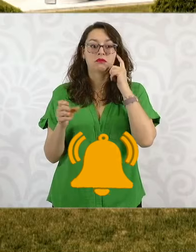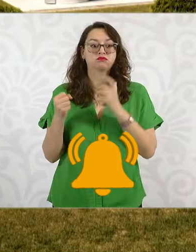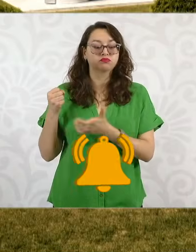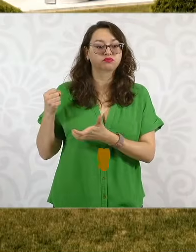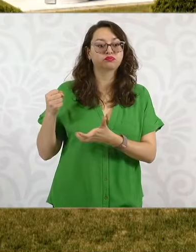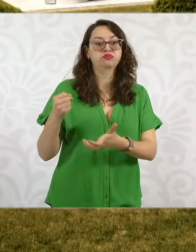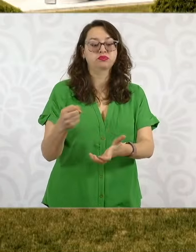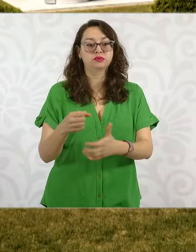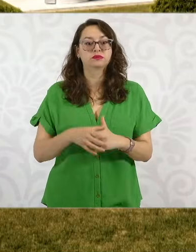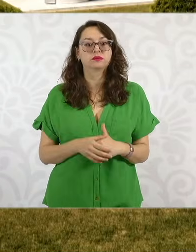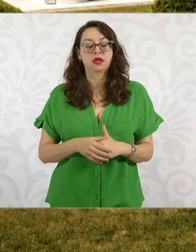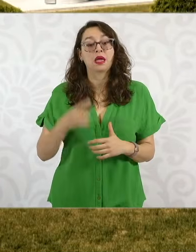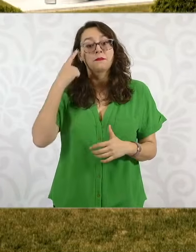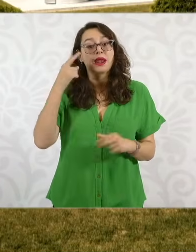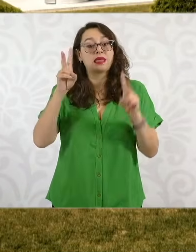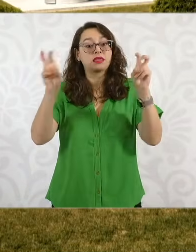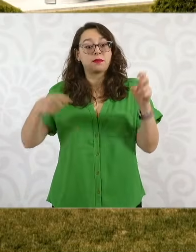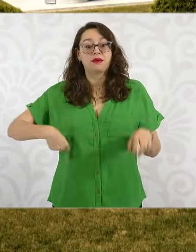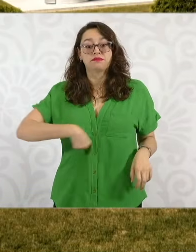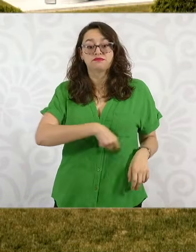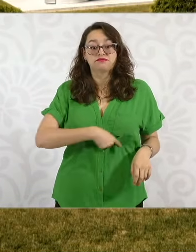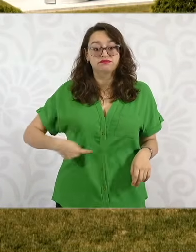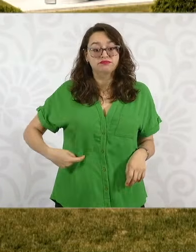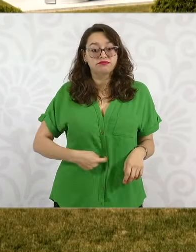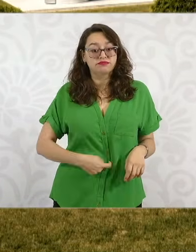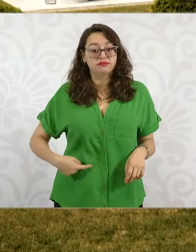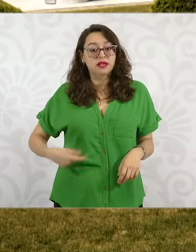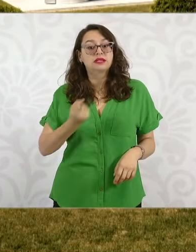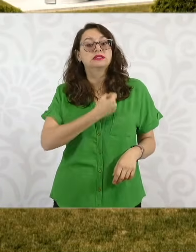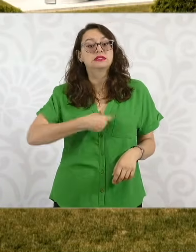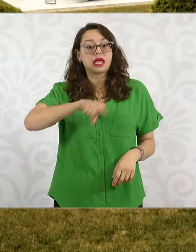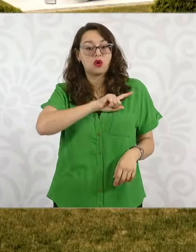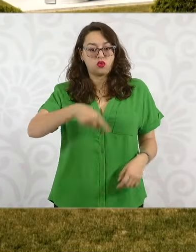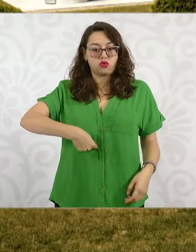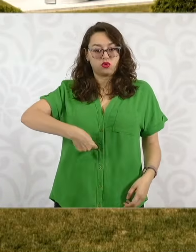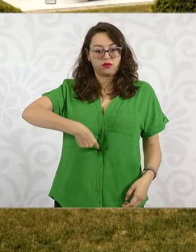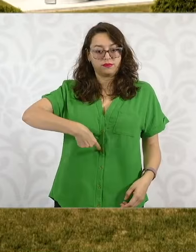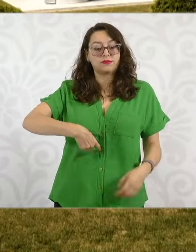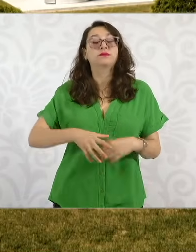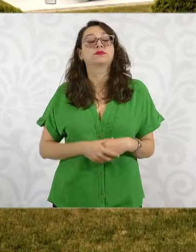nuestro probiótico para salud digestiva. Se trata de un proyecto muy estratégico para Opela a nivel